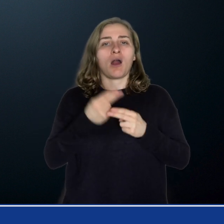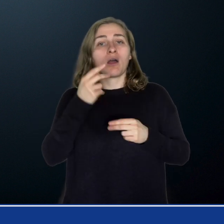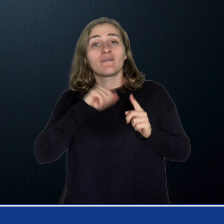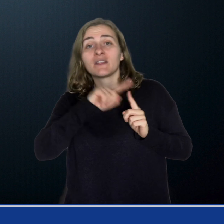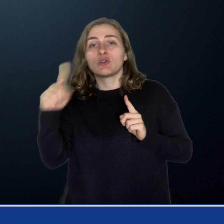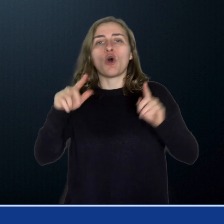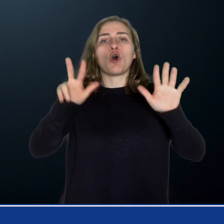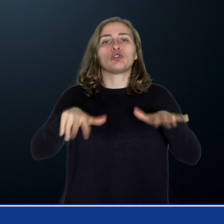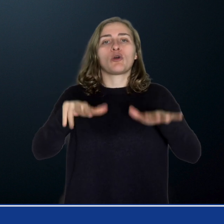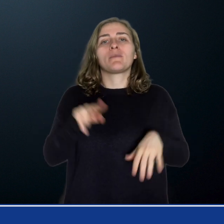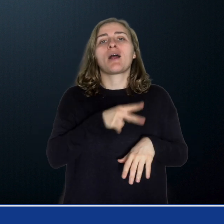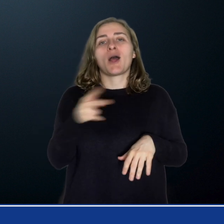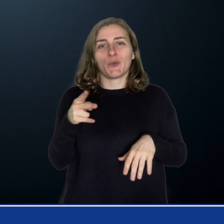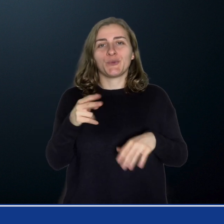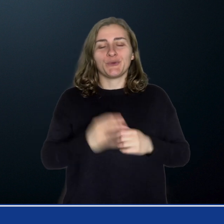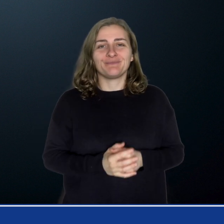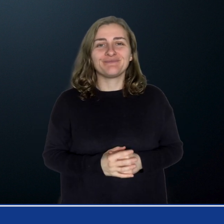fino a 8mila €.